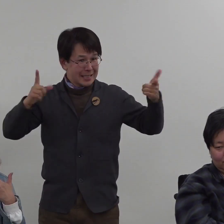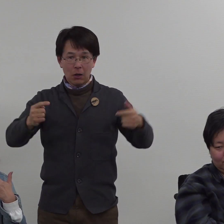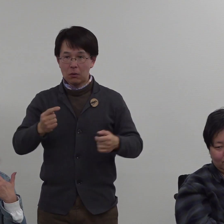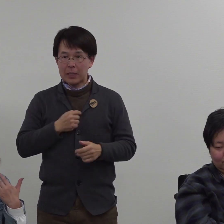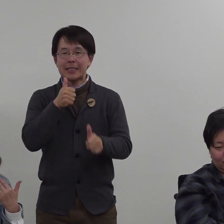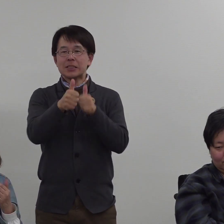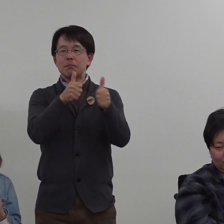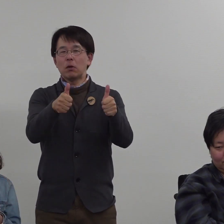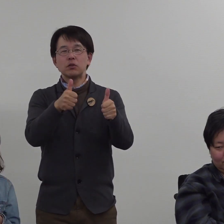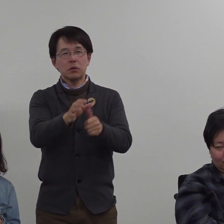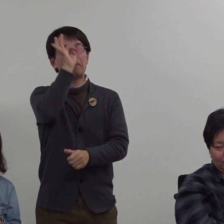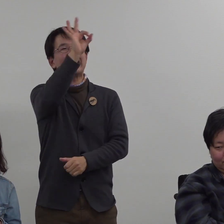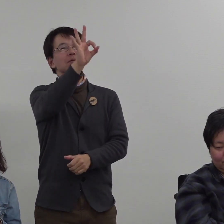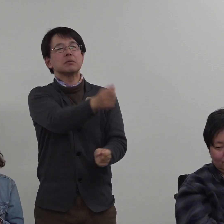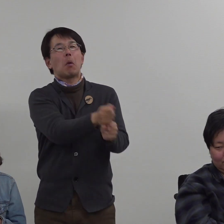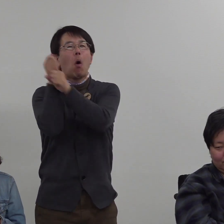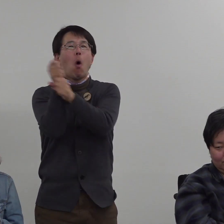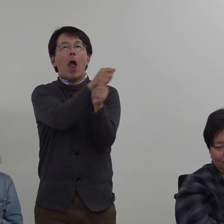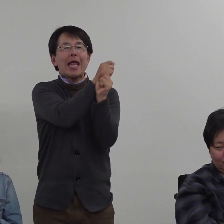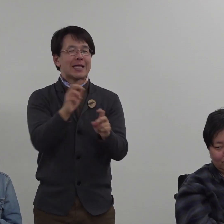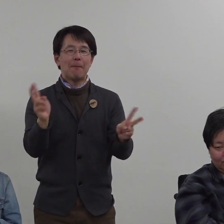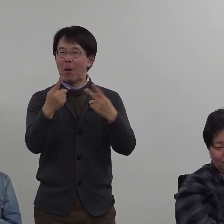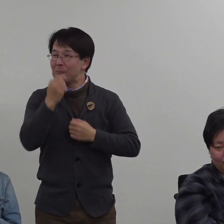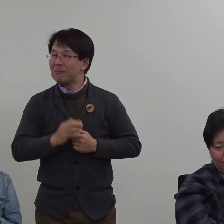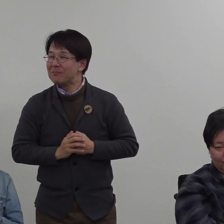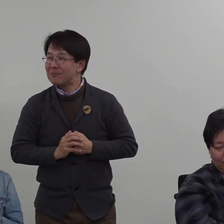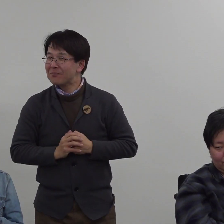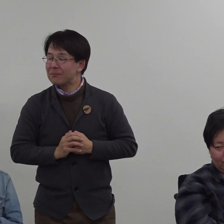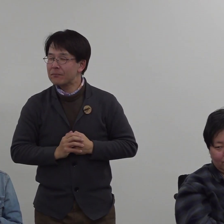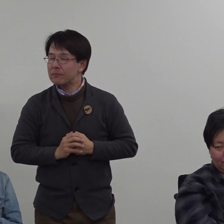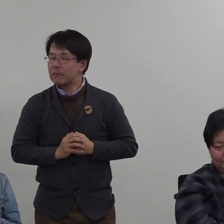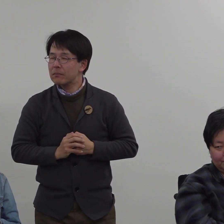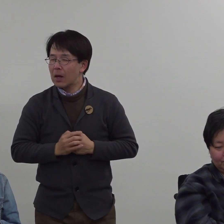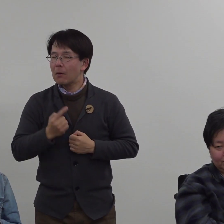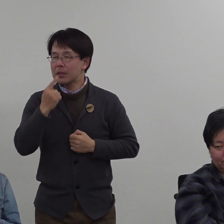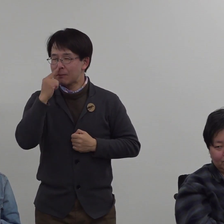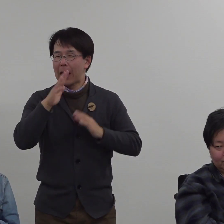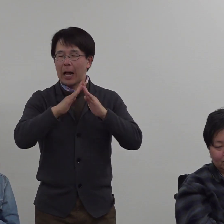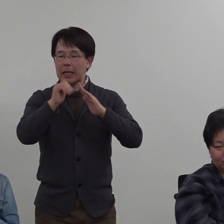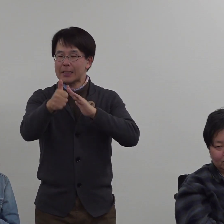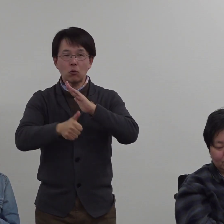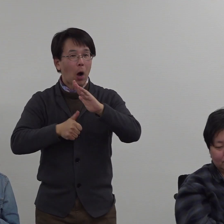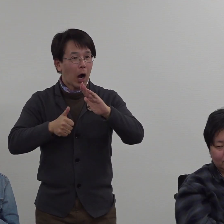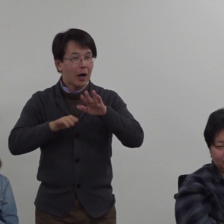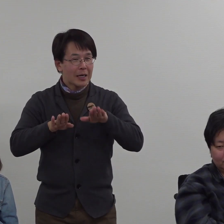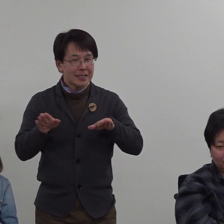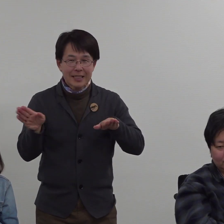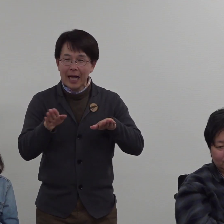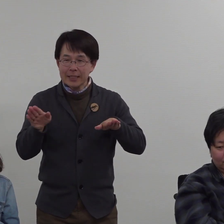スポーツは見る専門 なんですけれどもどちらかというとインドアで最近一番ハマってるのは